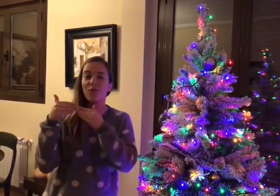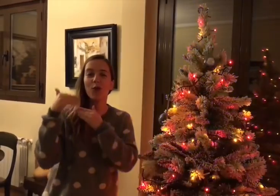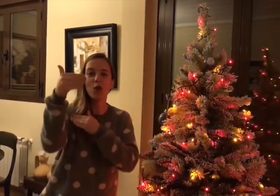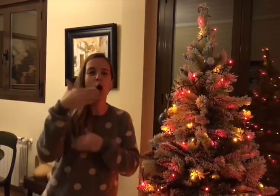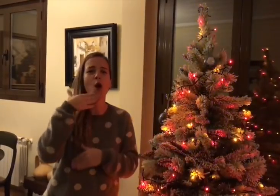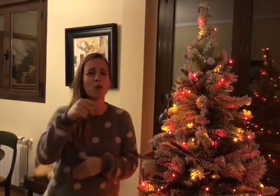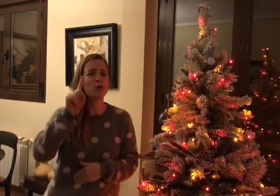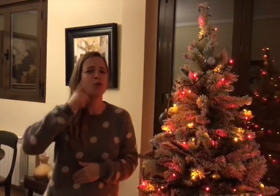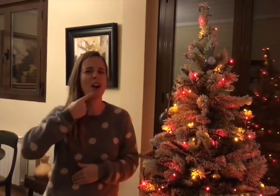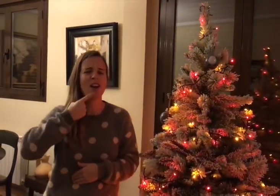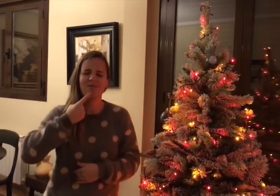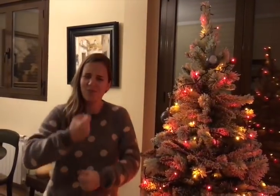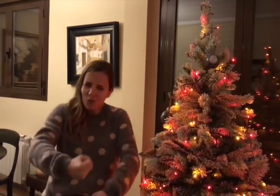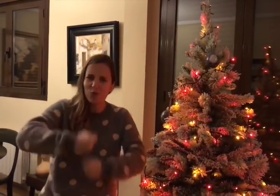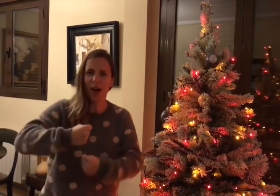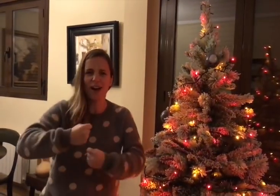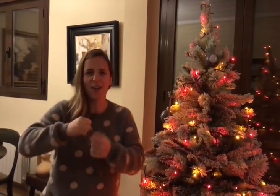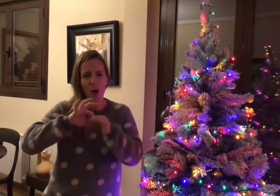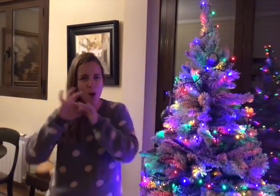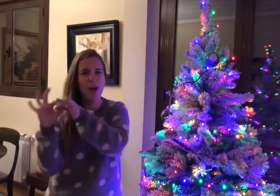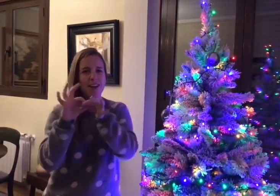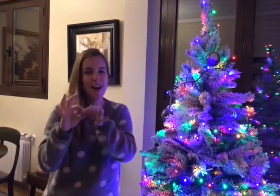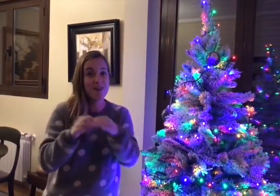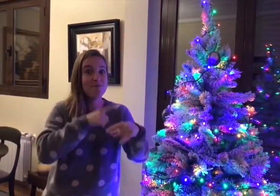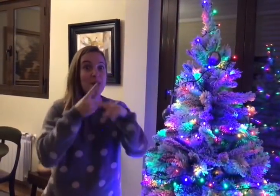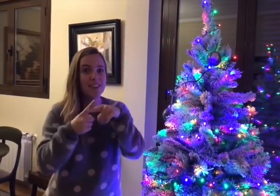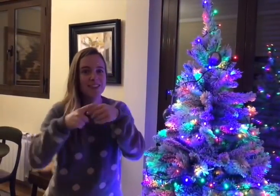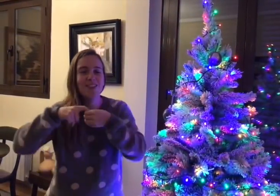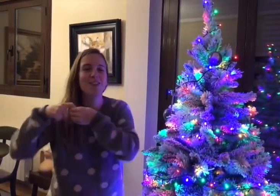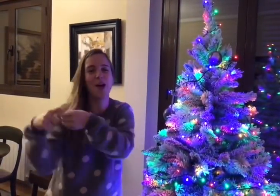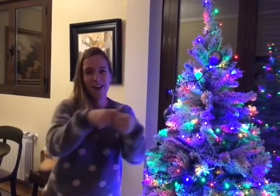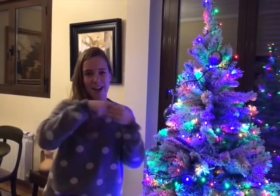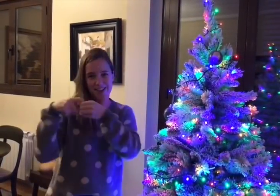Un futuro en el que la juventud sorda siga estando fuertemente unida, además de solidaria.